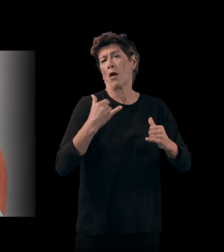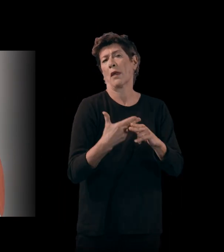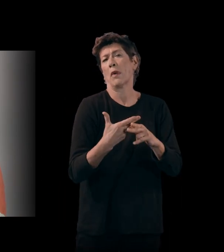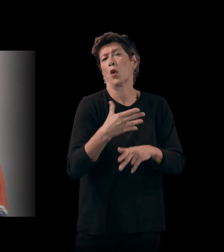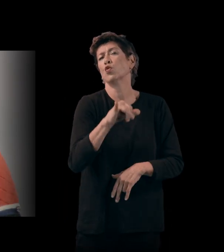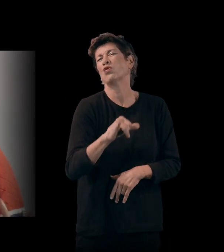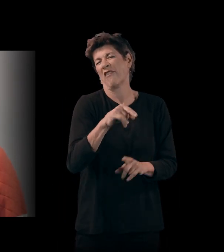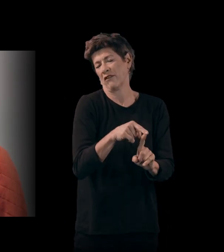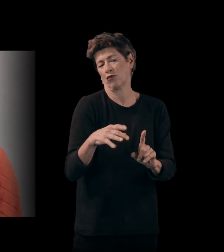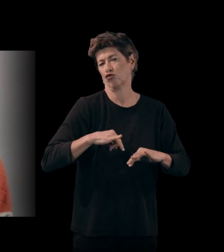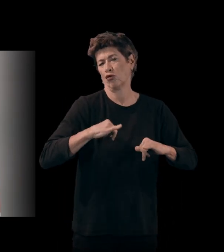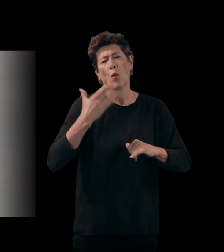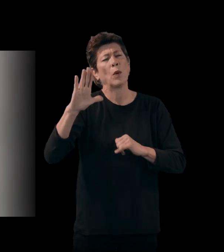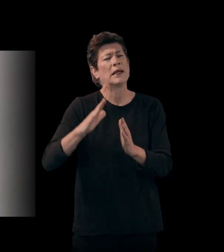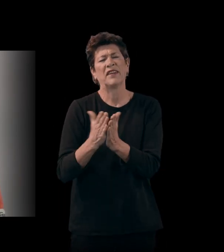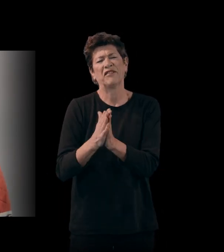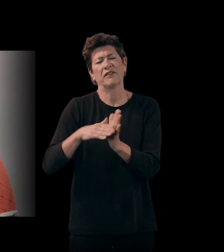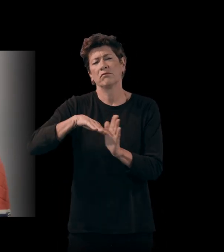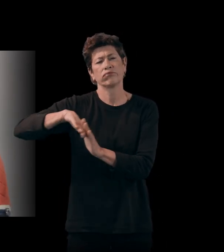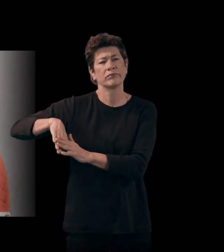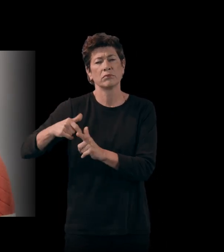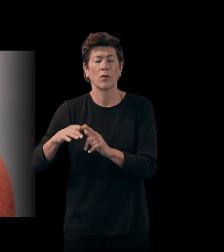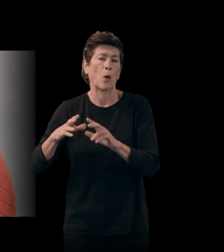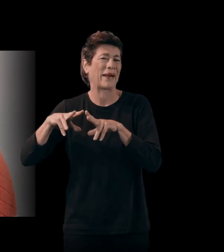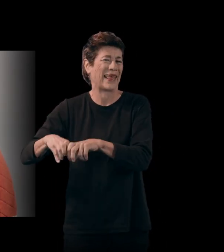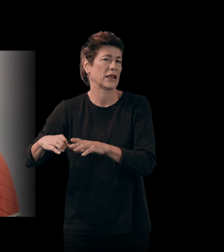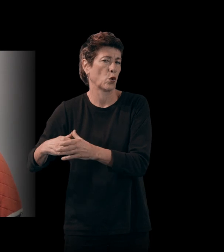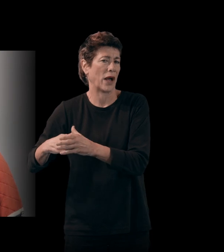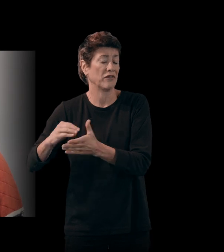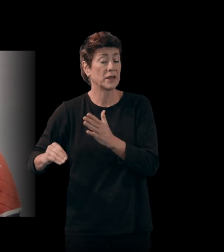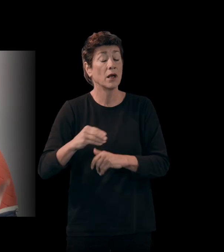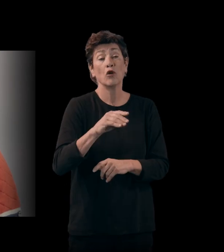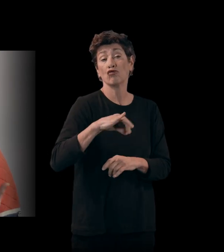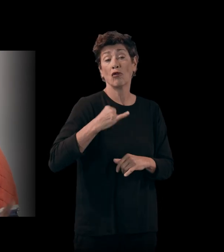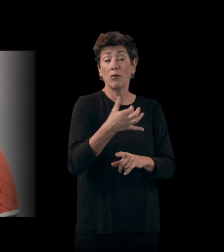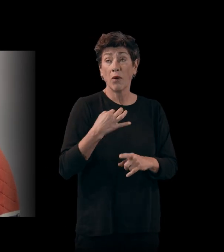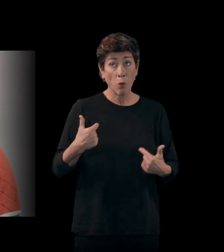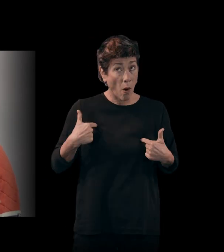c'est dans un autre bouquin, dans une enquête ethnographique. Il me dit : "Notre problème, ce n'est pas qu'on n'est pas Français.